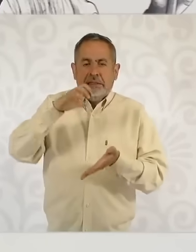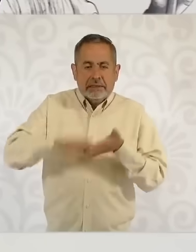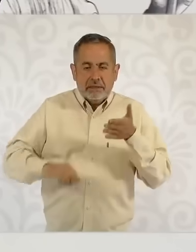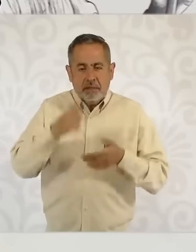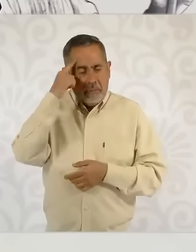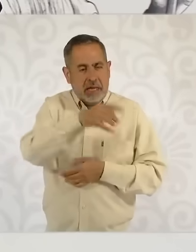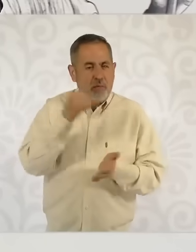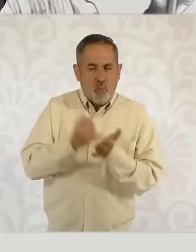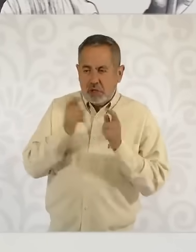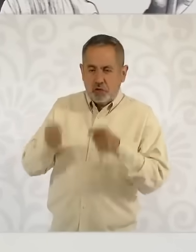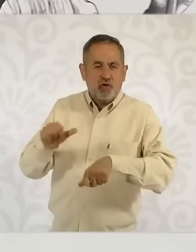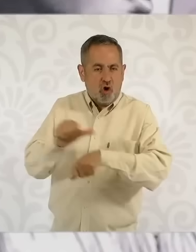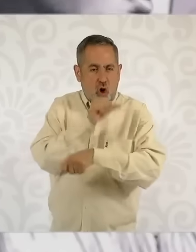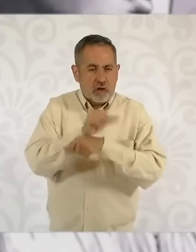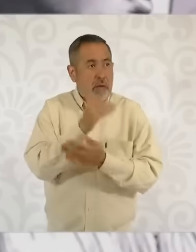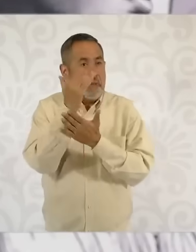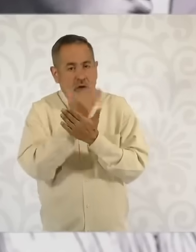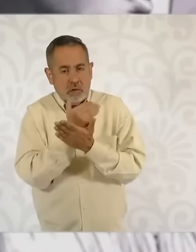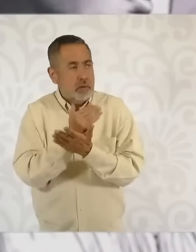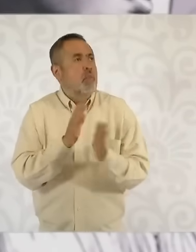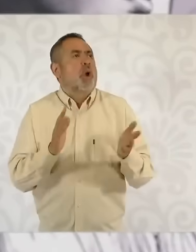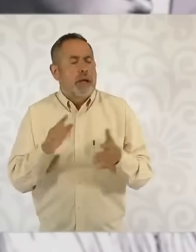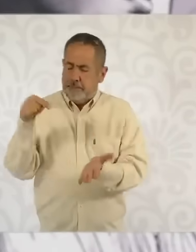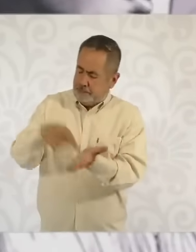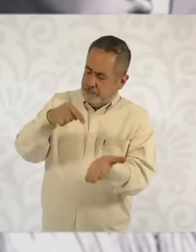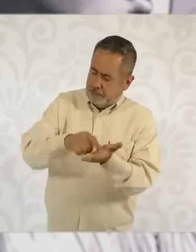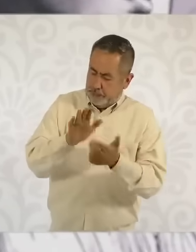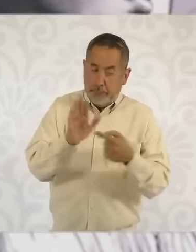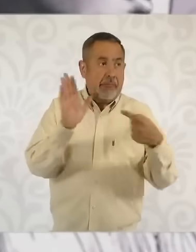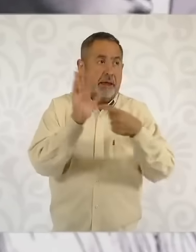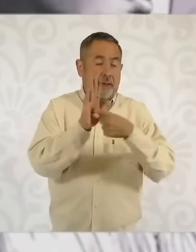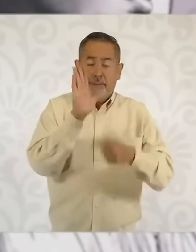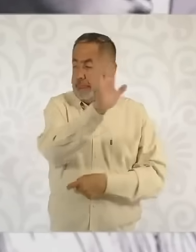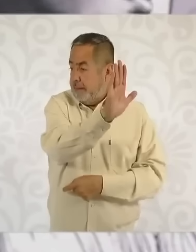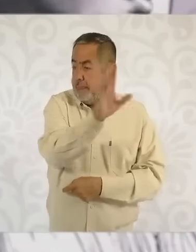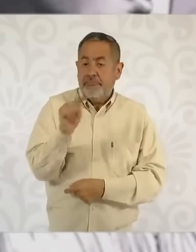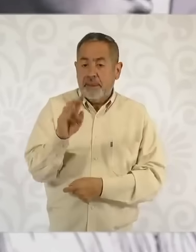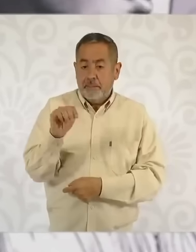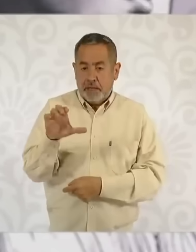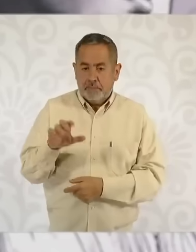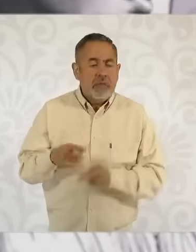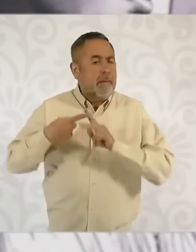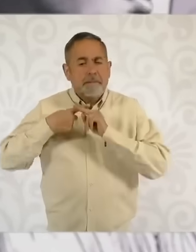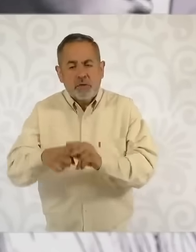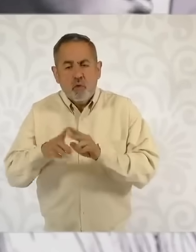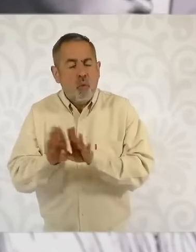el indo automotriz es el punto de referencia hasta la fecha y está vigente ¿Cuándo se inicia la ley